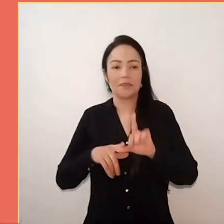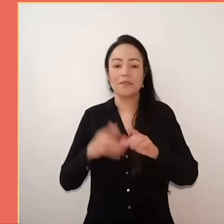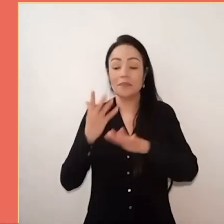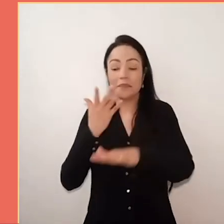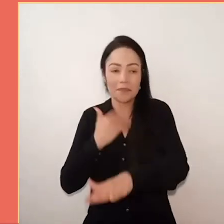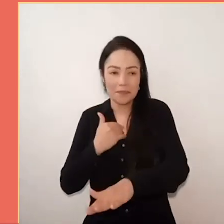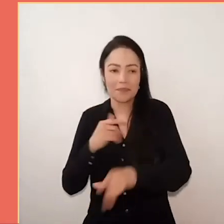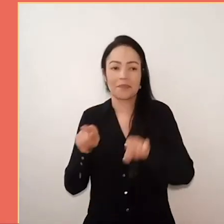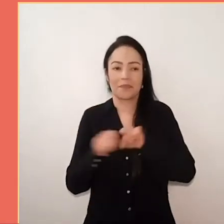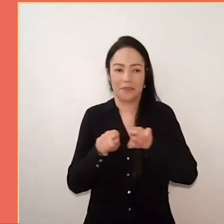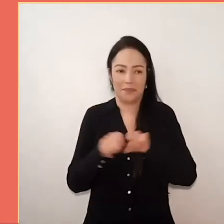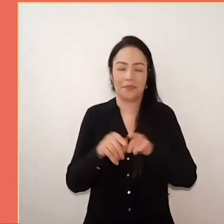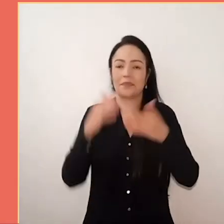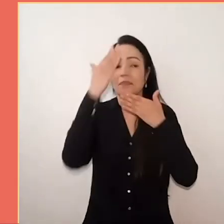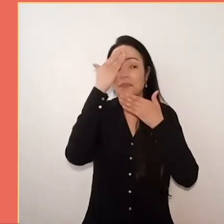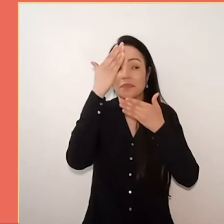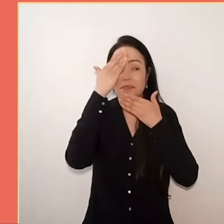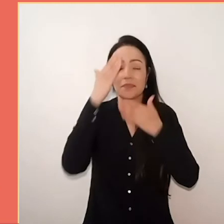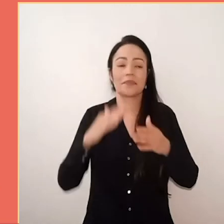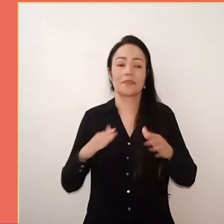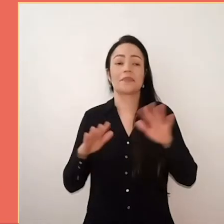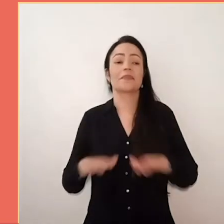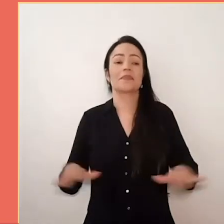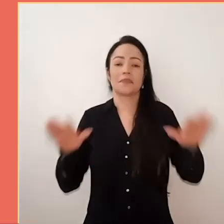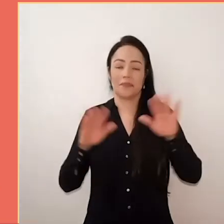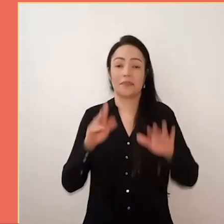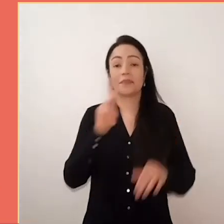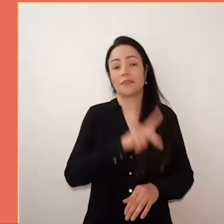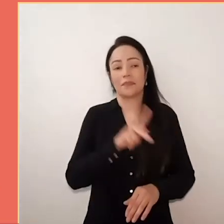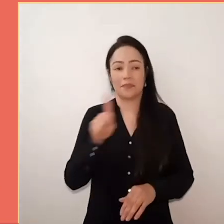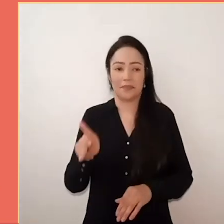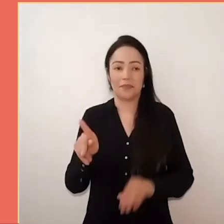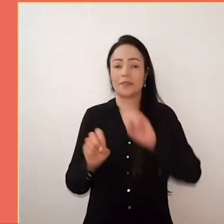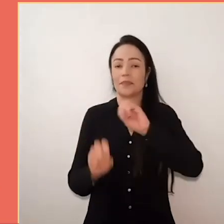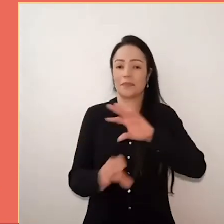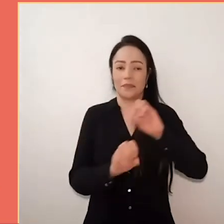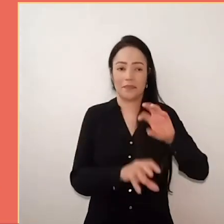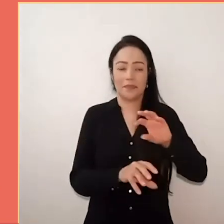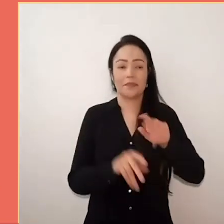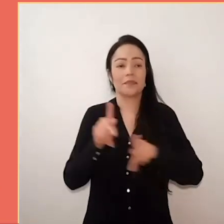e aqui eu faço um agradecimento em nome de todas as professoras da educação pública, básica e superior.